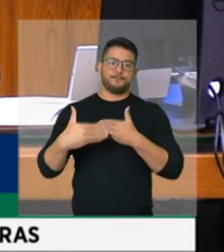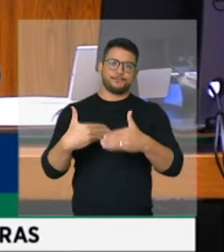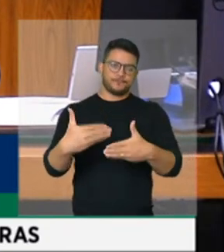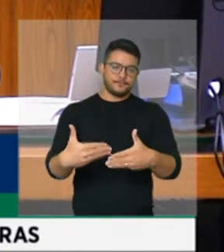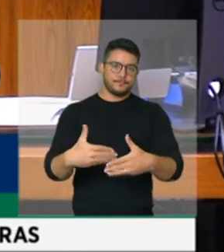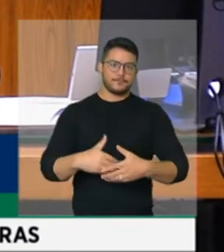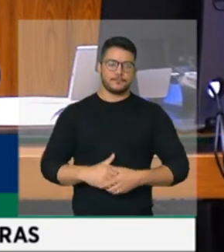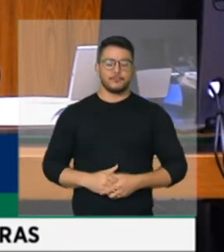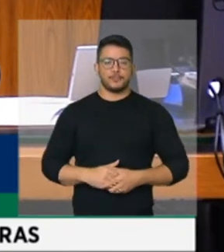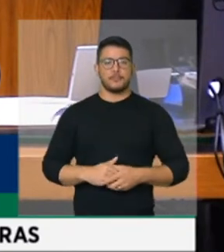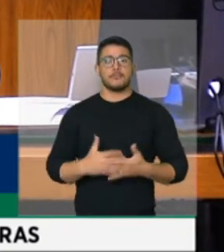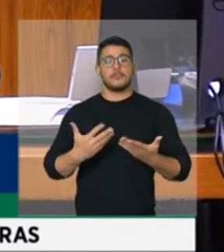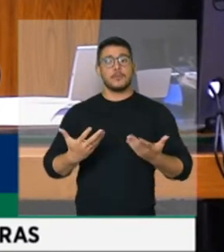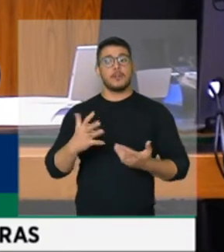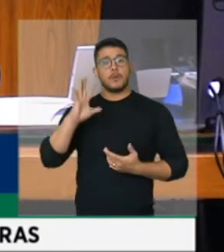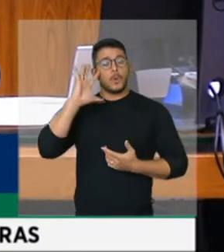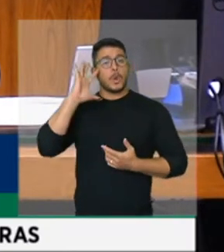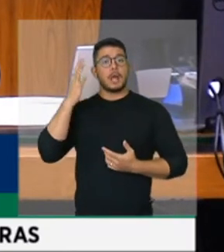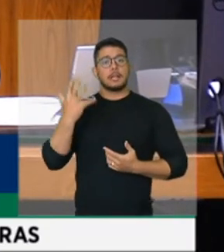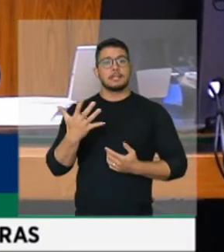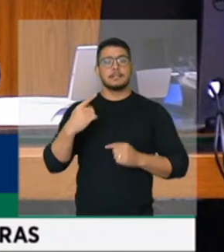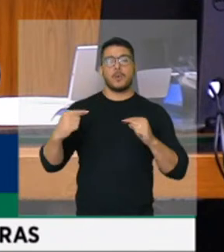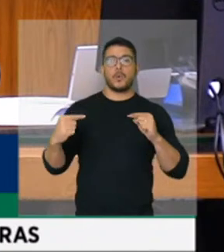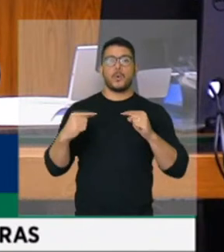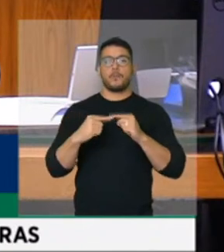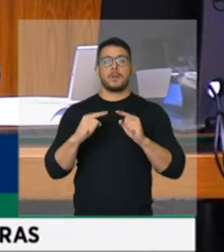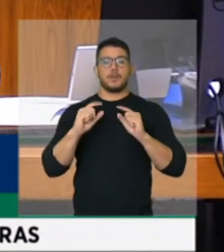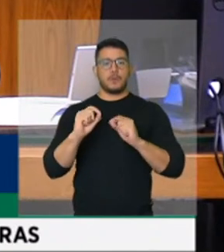COMPLEMENTAÇÃO LEGISLATIVO REGIMENTAL. ESSA DECISÃO ESTÁ DISTRIBUÍDA NO FATO DE AS COMISSÕES MISTAS NÃO